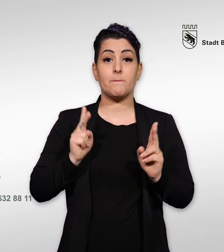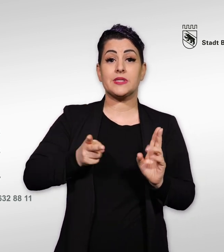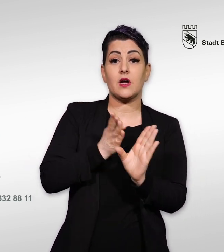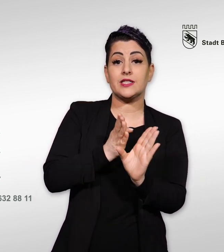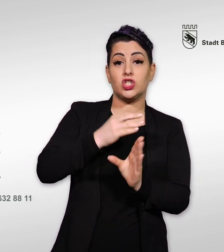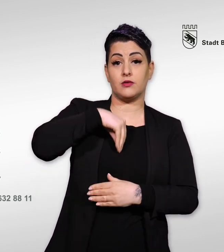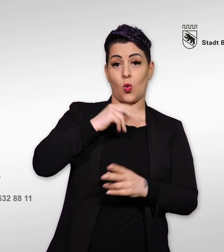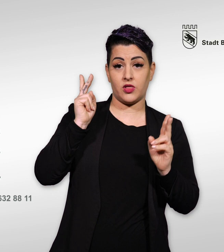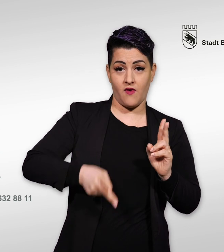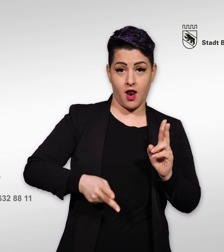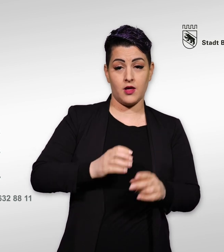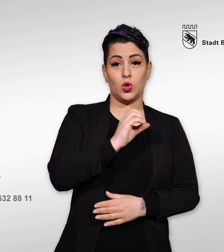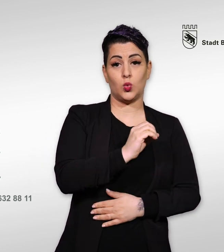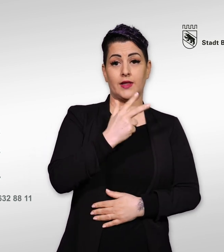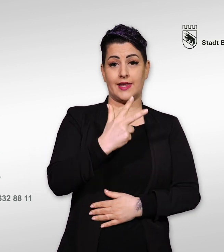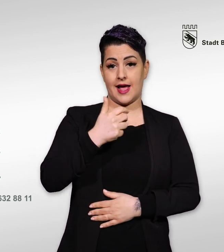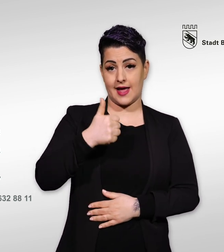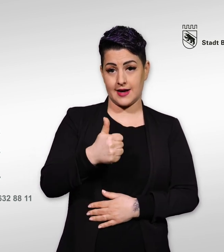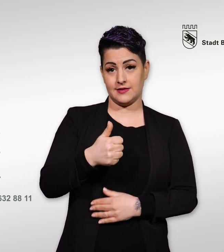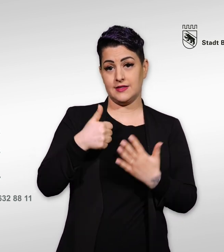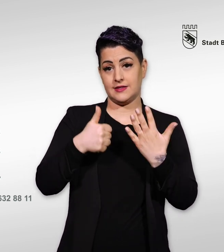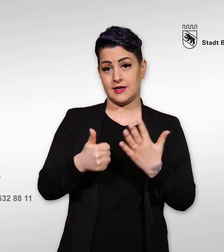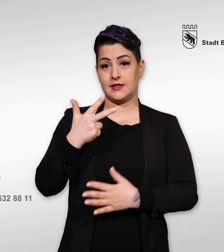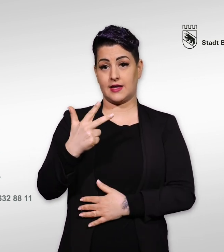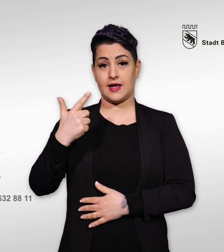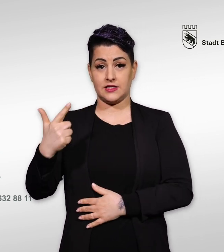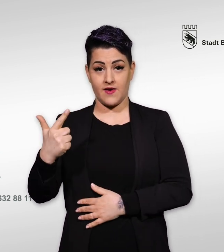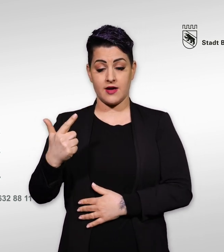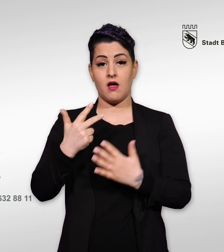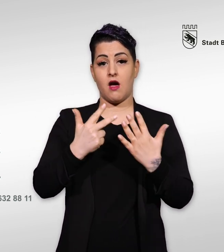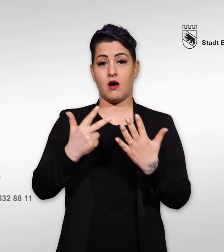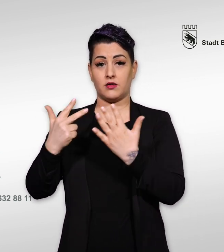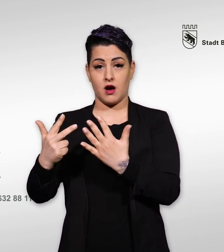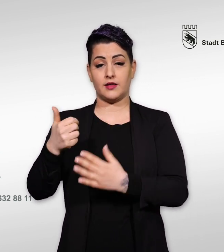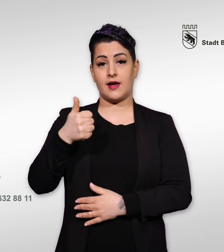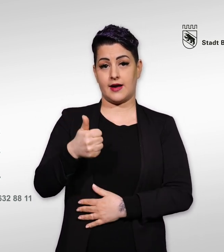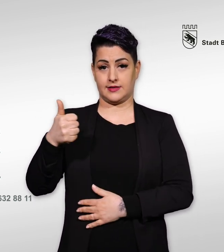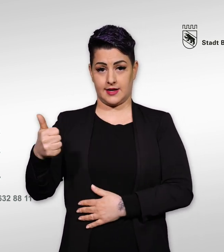Psychiatrischer Notfall 031 632 88 11